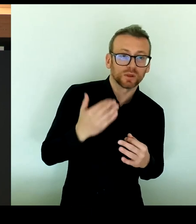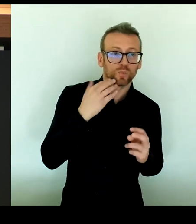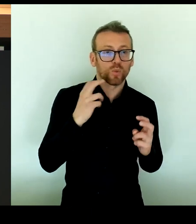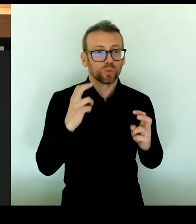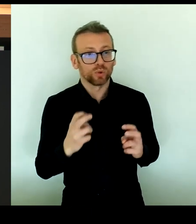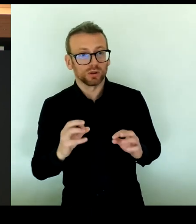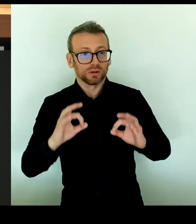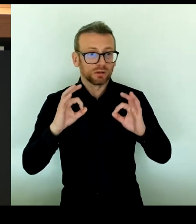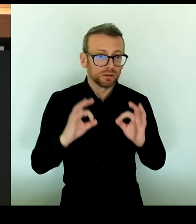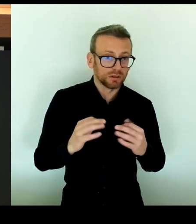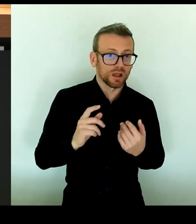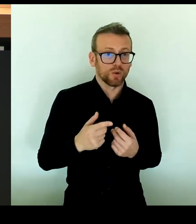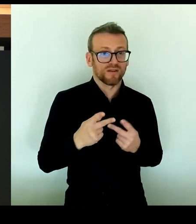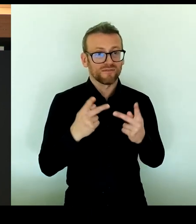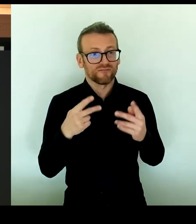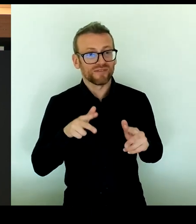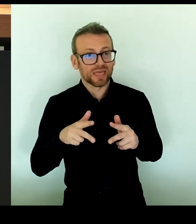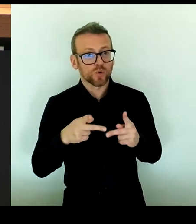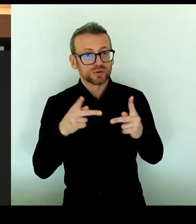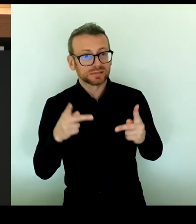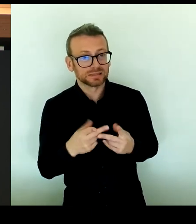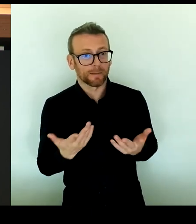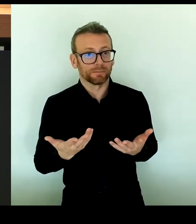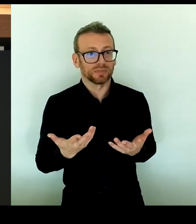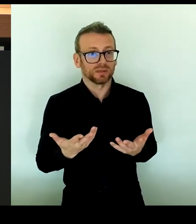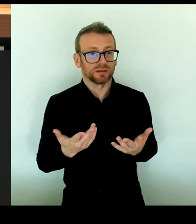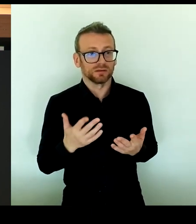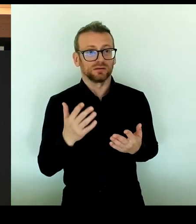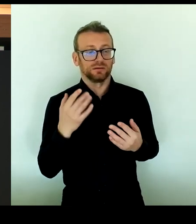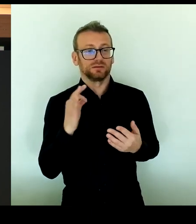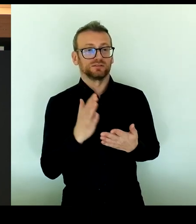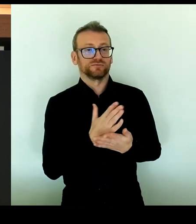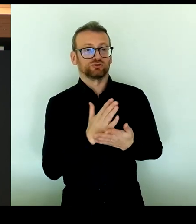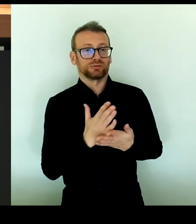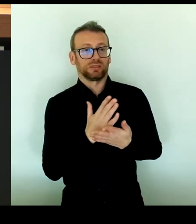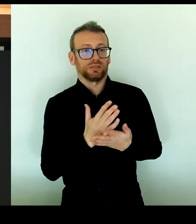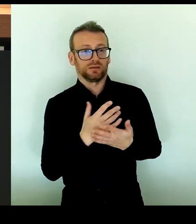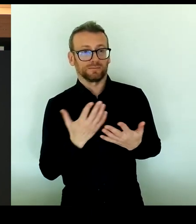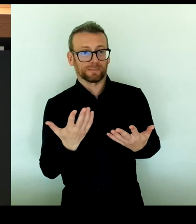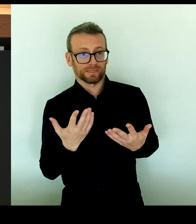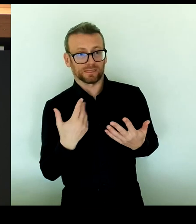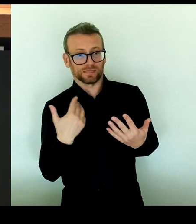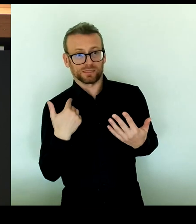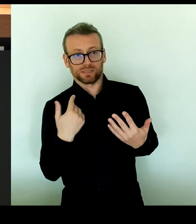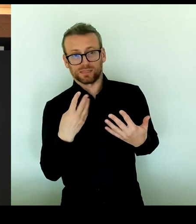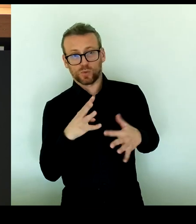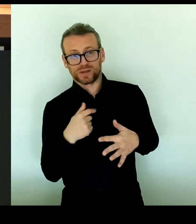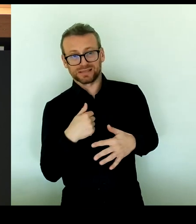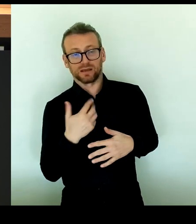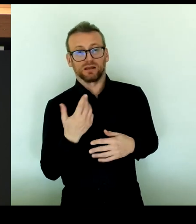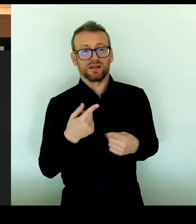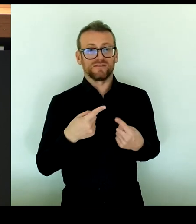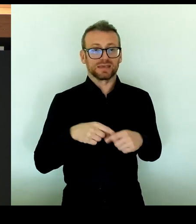Wir müssen die Gegebenheiten vor Ort betrachten, die Bedürfnisse der Anwohner berücksichtigen und wir müssen großräumig betrachten, nicht immer nur das eine